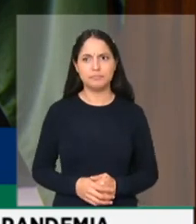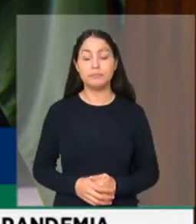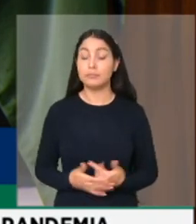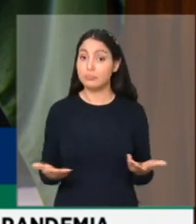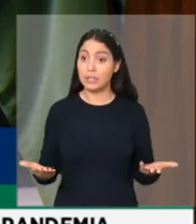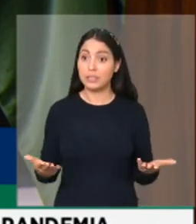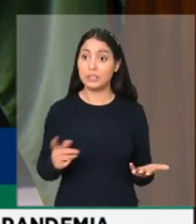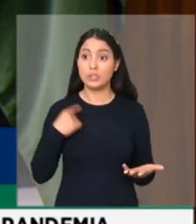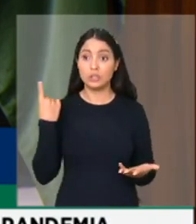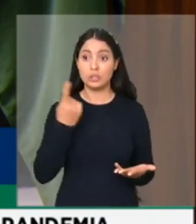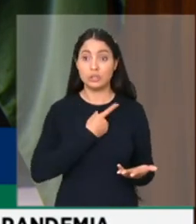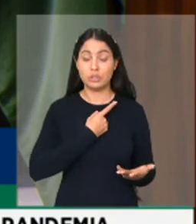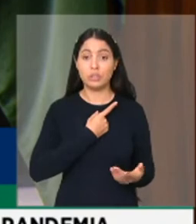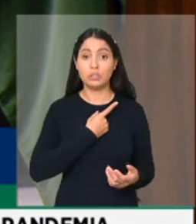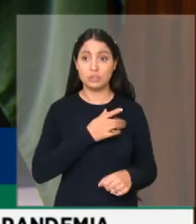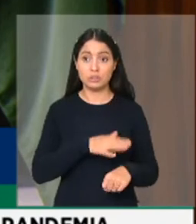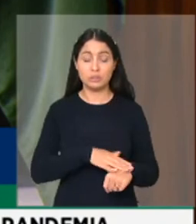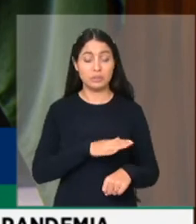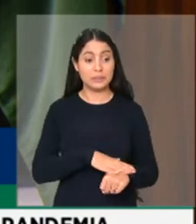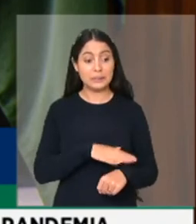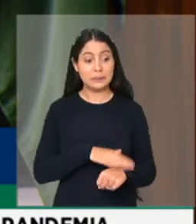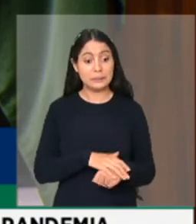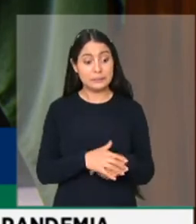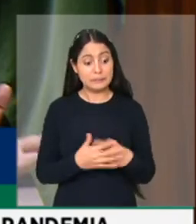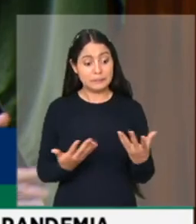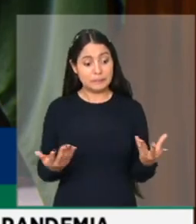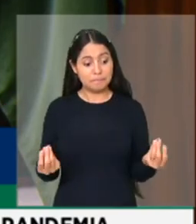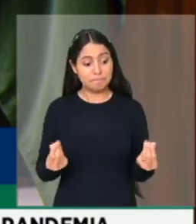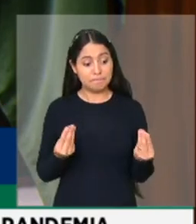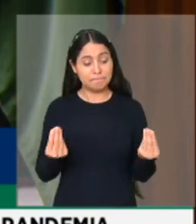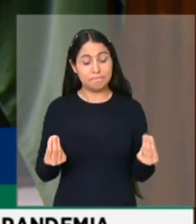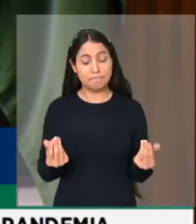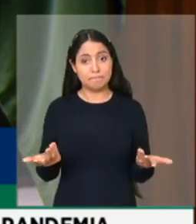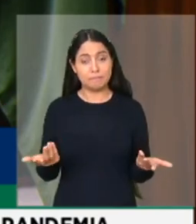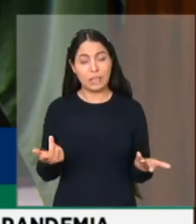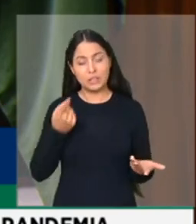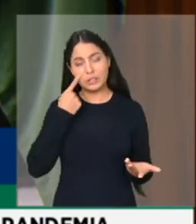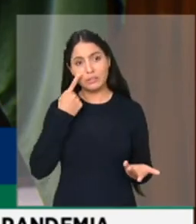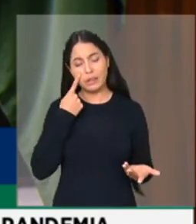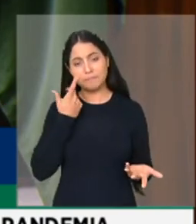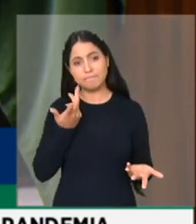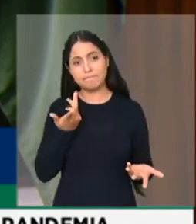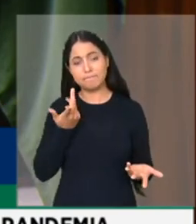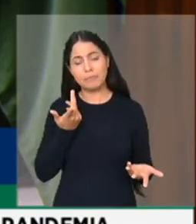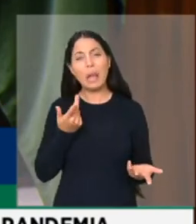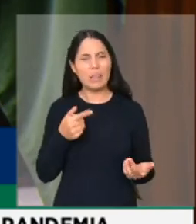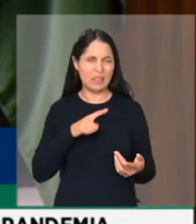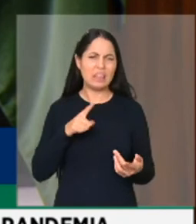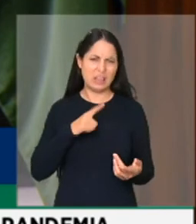DEPARAMOS DE FORMA ABSOLUTAMENTE É ... INÉDITA PARA QUEM É DA NOSSA GERAÇÃ O, PARA QUEM, EVIDENTEMENTE NÃO VIVEU A GRIPE ESPANHOLA,